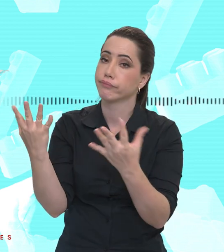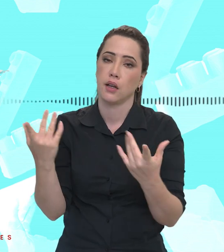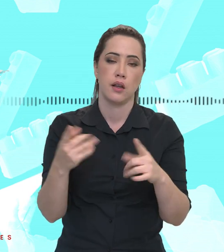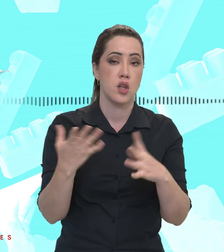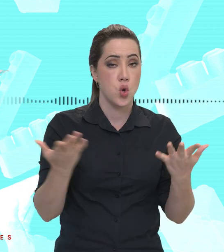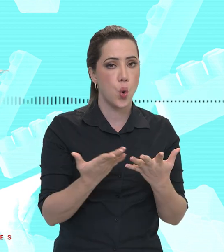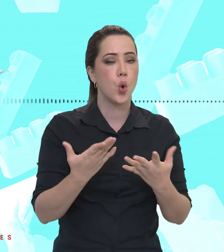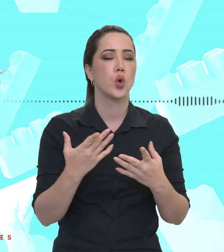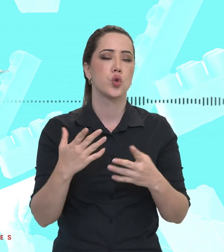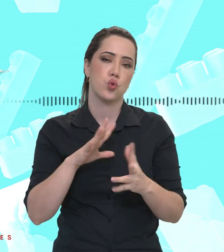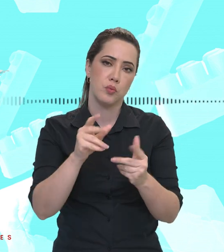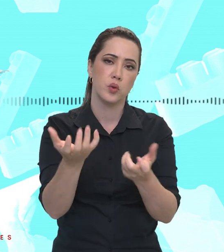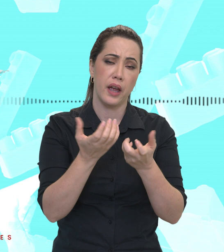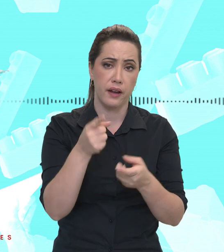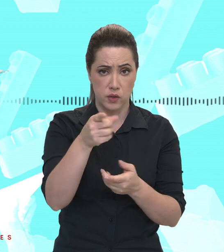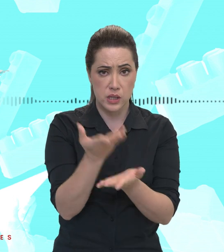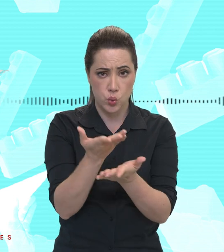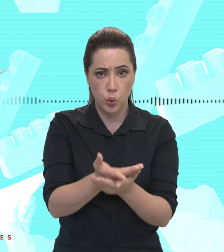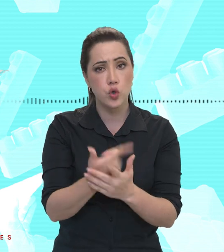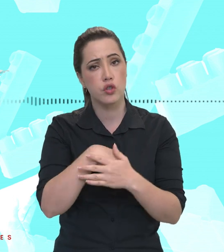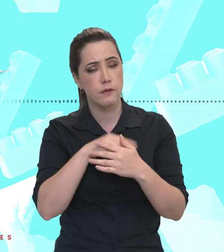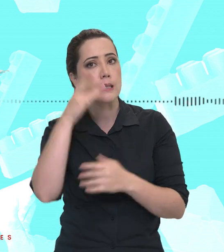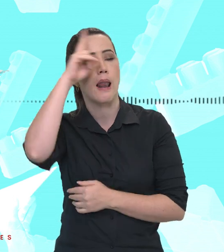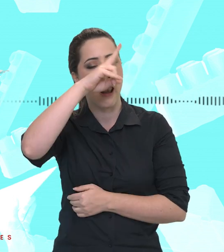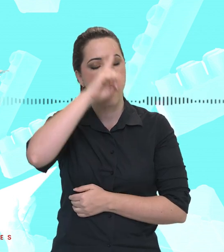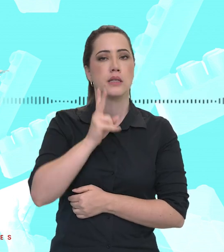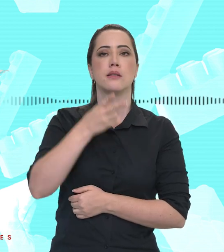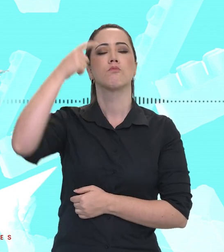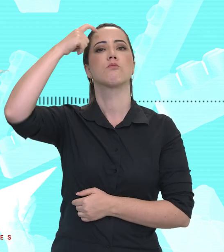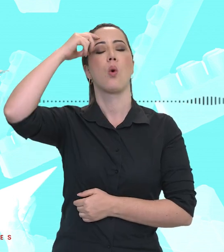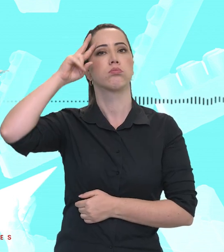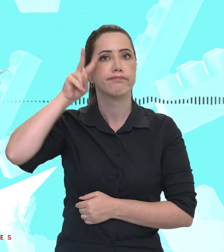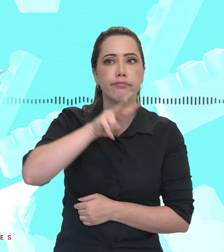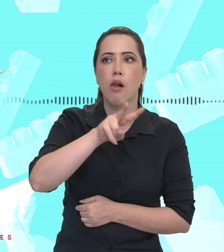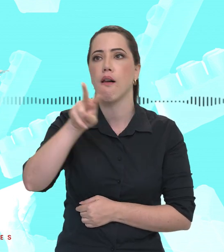que você seja uma pessoa que estude, que você guarde tudo, que você esteja concentrado